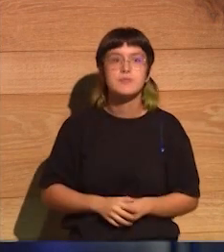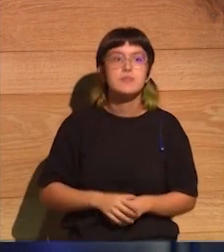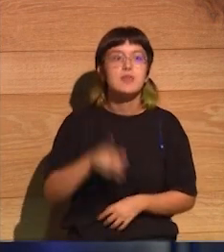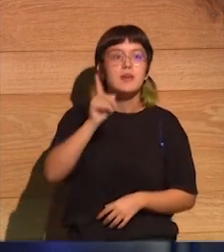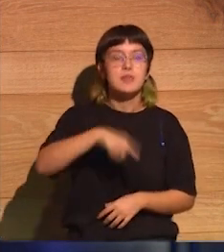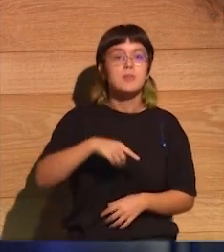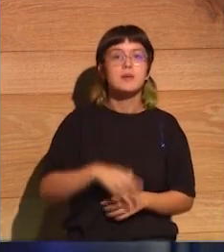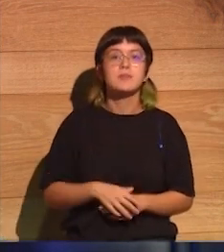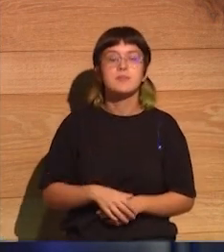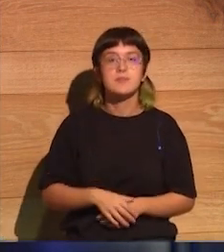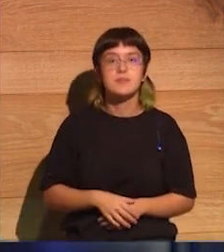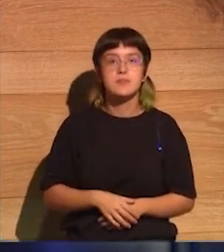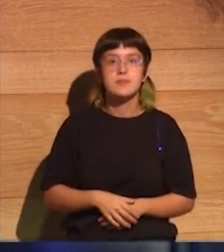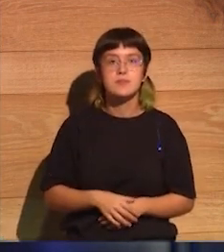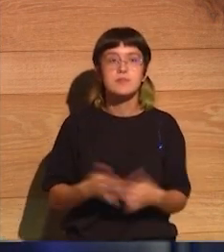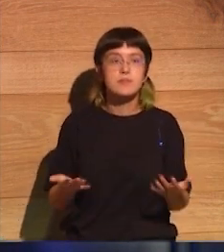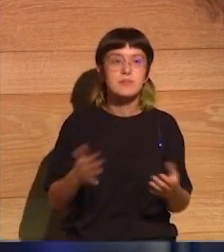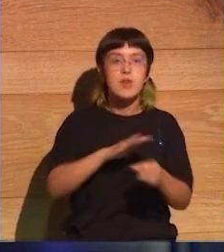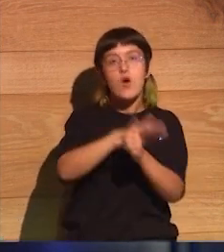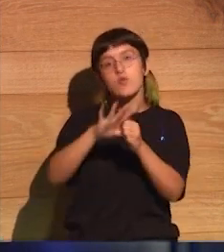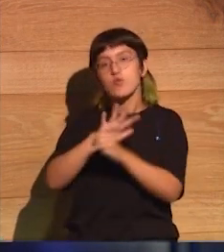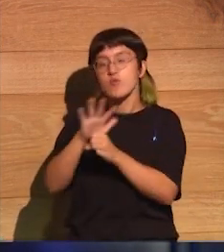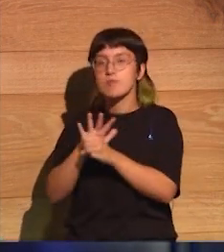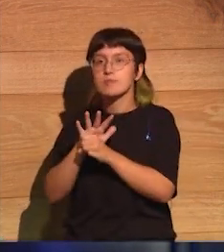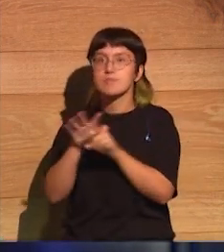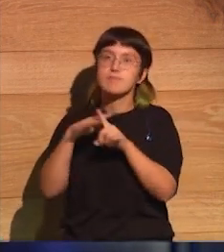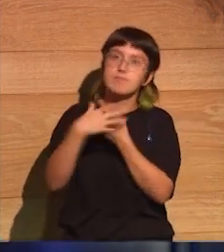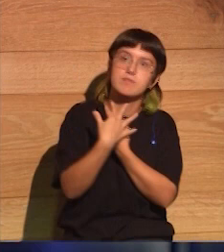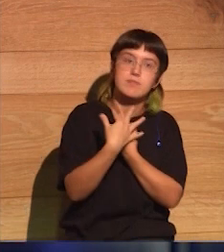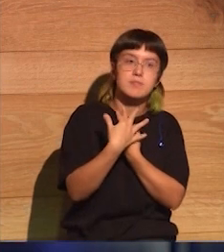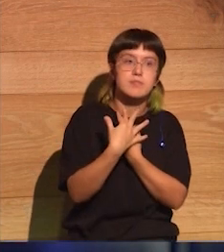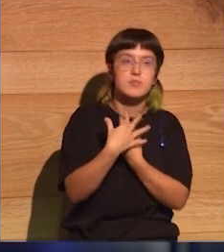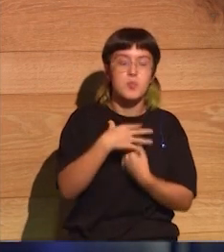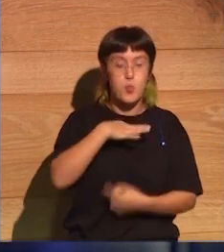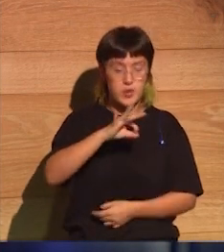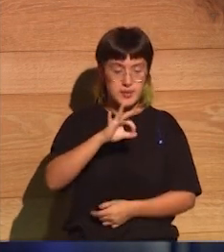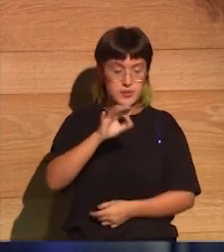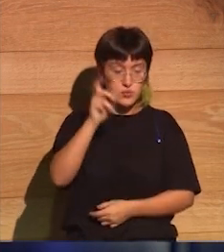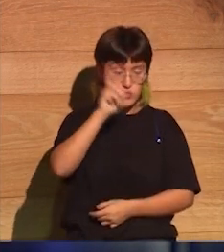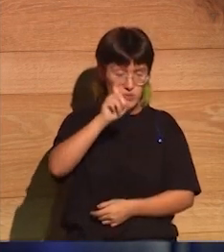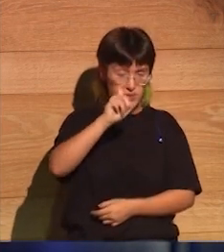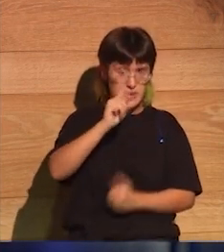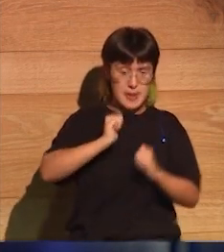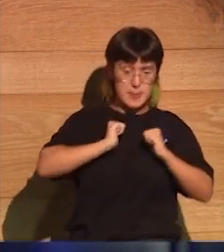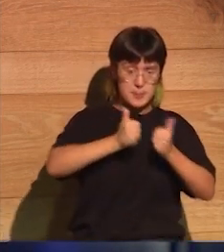que podríamos decir de luto o de duelo. Porque empezaron de la prohibición de decir "esto